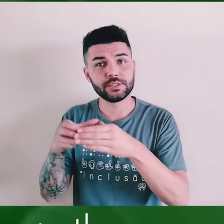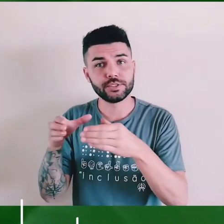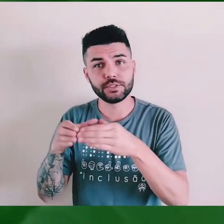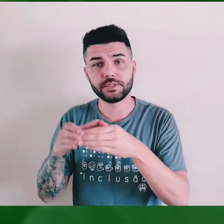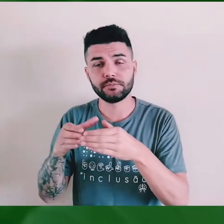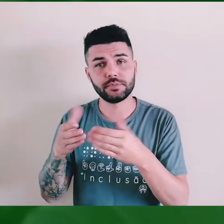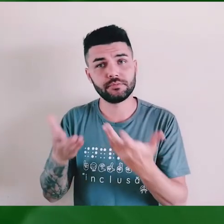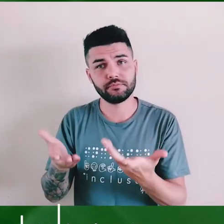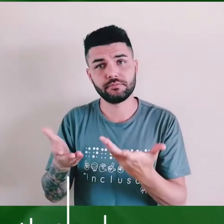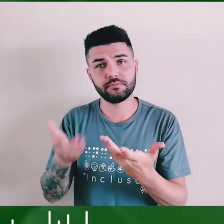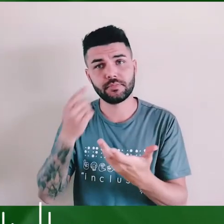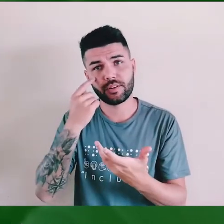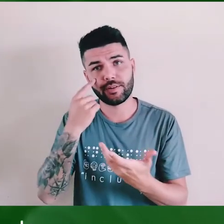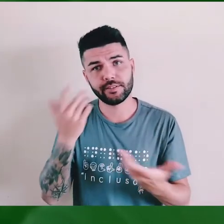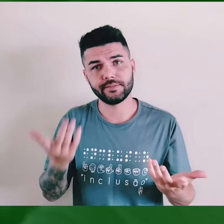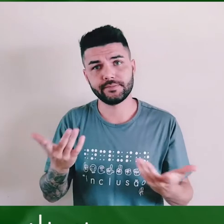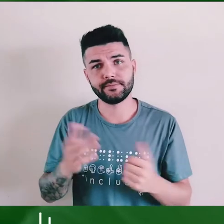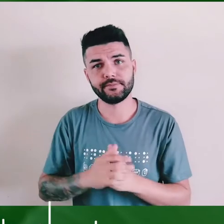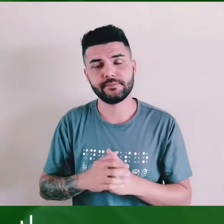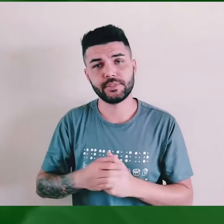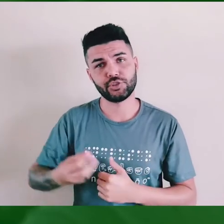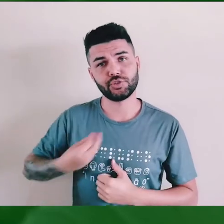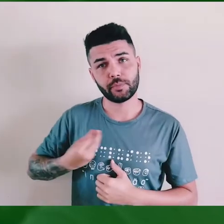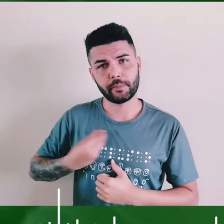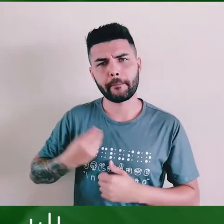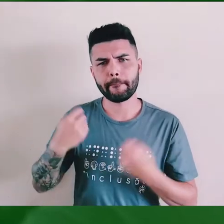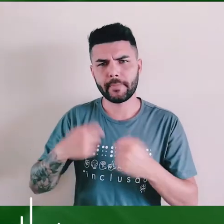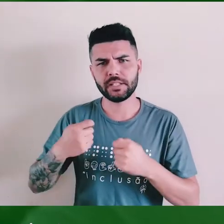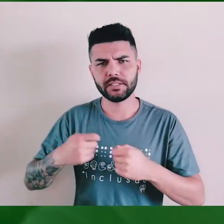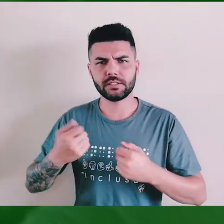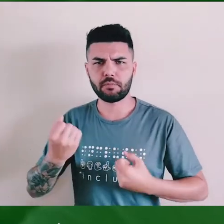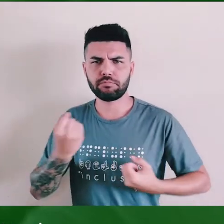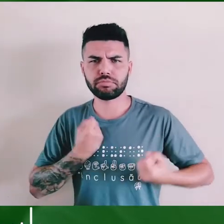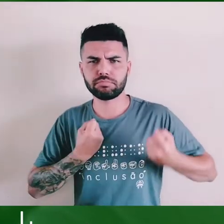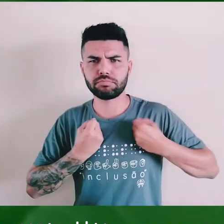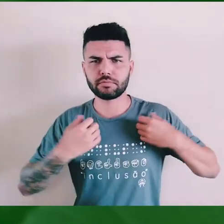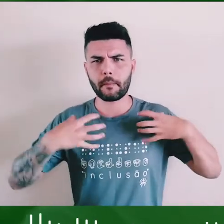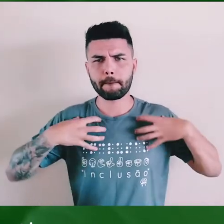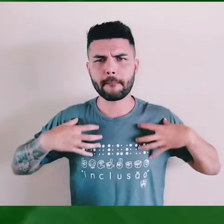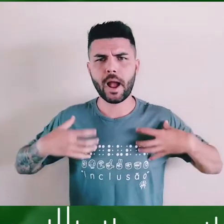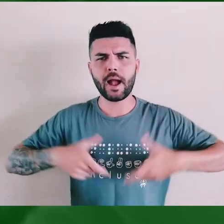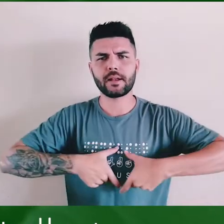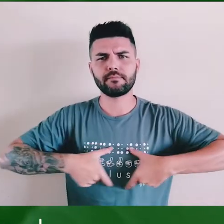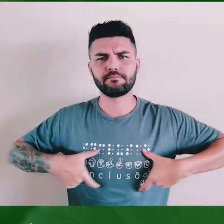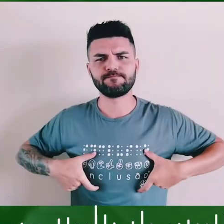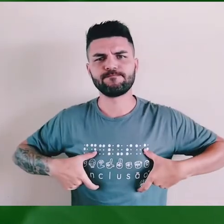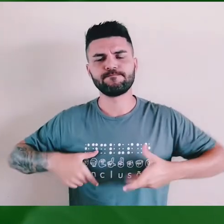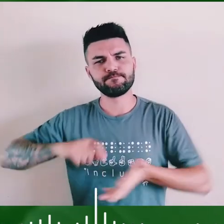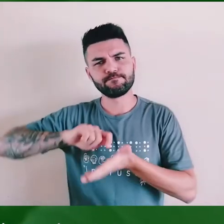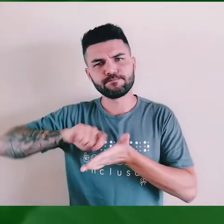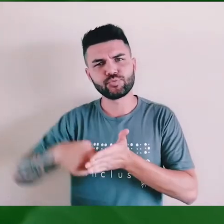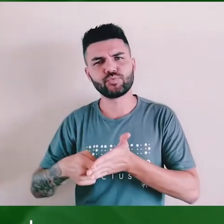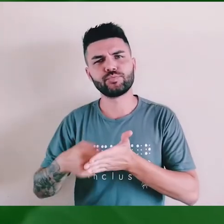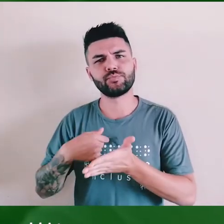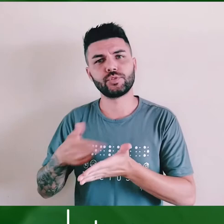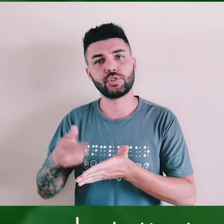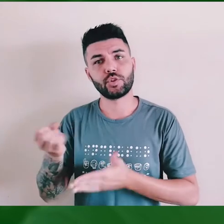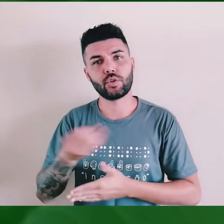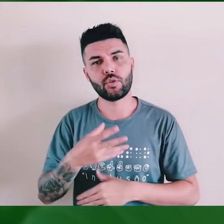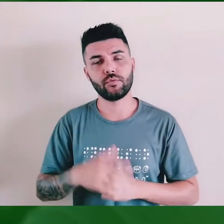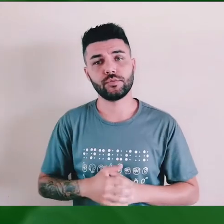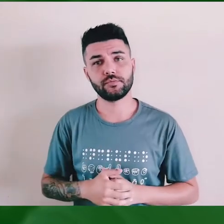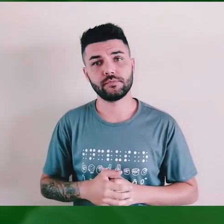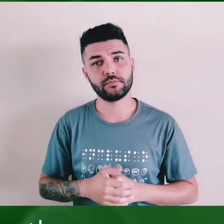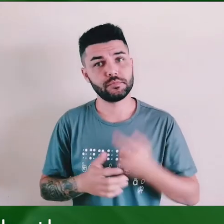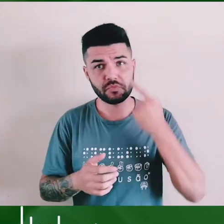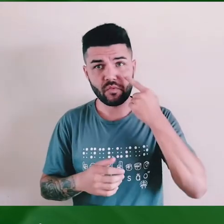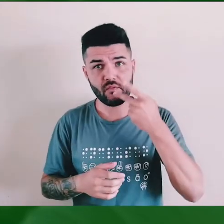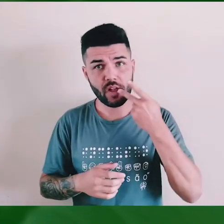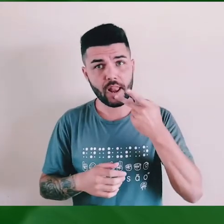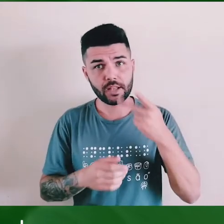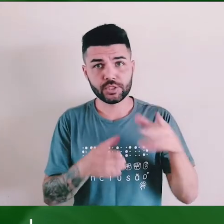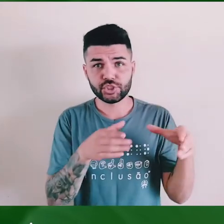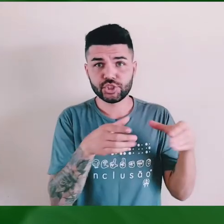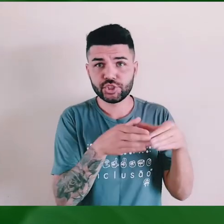economicamente. Os times precisam de patrocínio. é time que tem a folha de 40,50 mil reais.